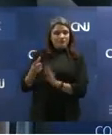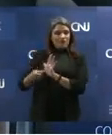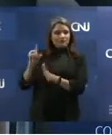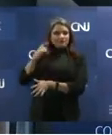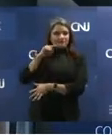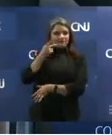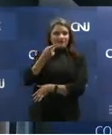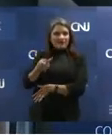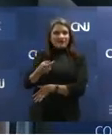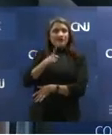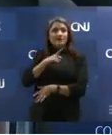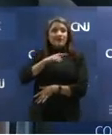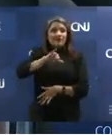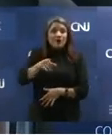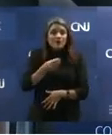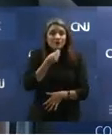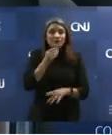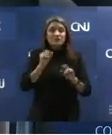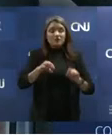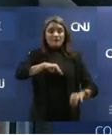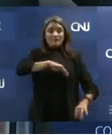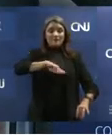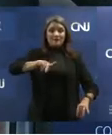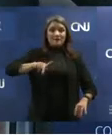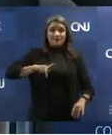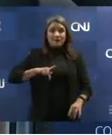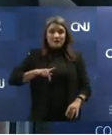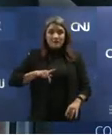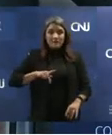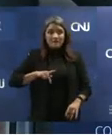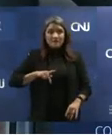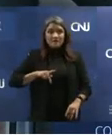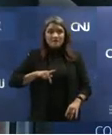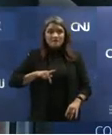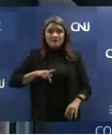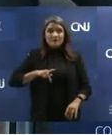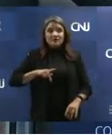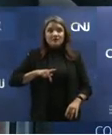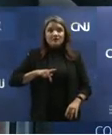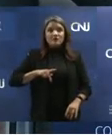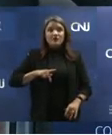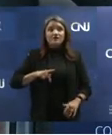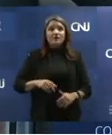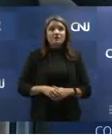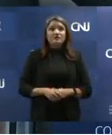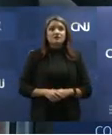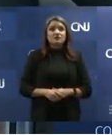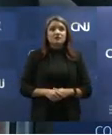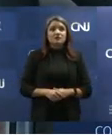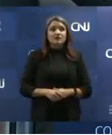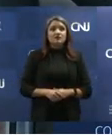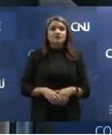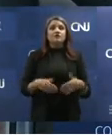que, como o MP, uma das teses que, como MP, estava em situação de superioridade é anterior, então o que agora